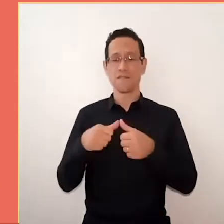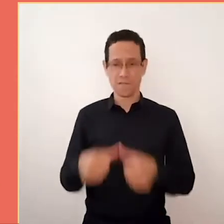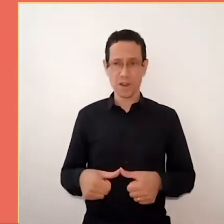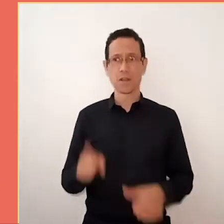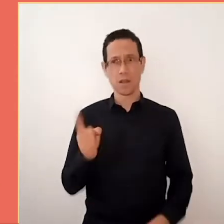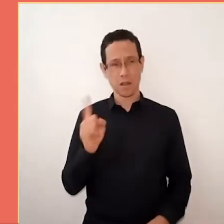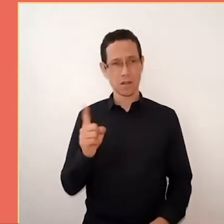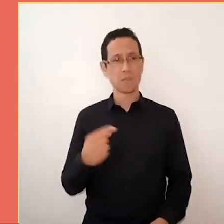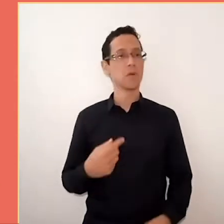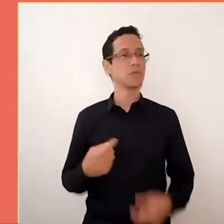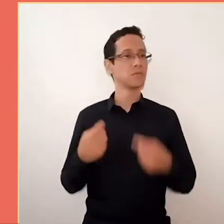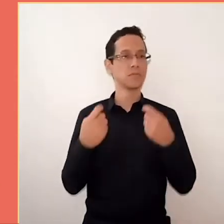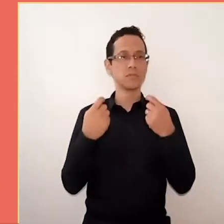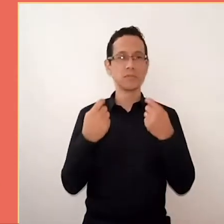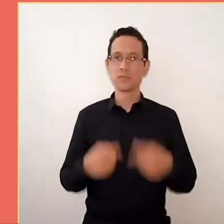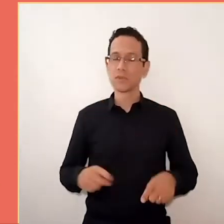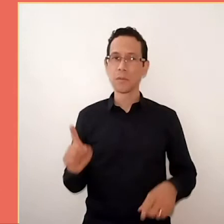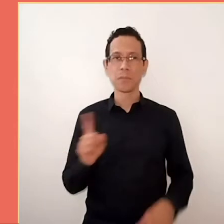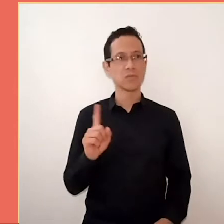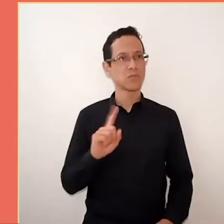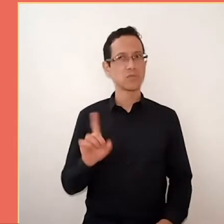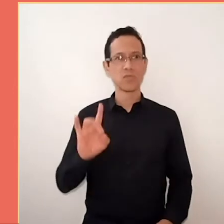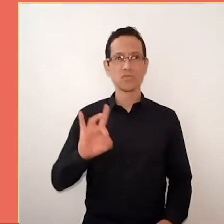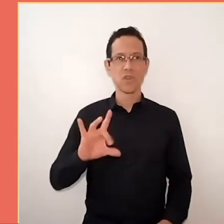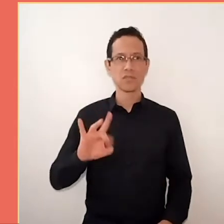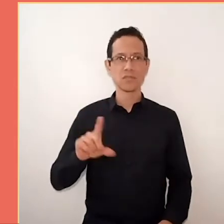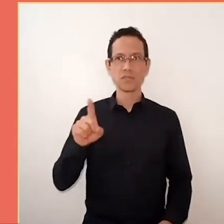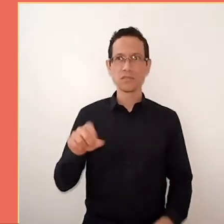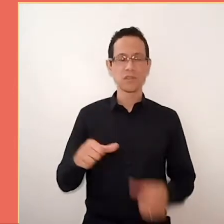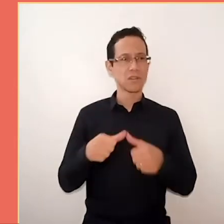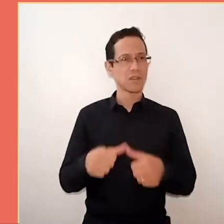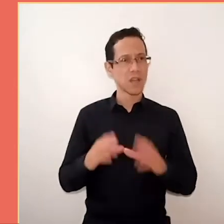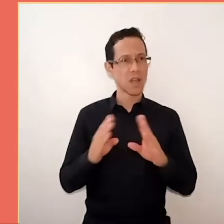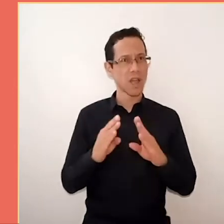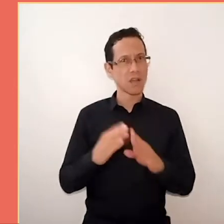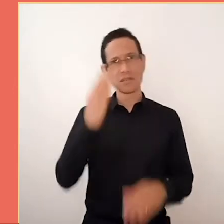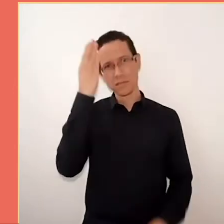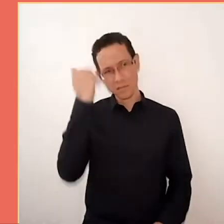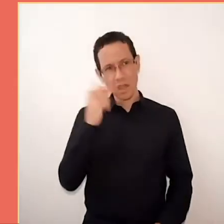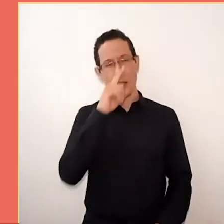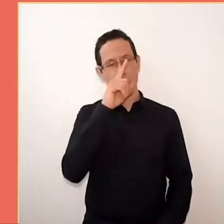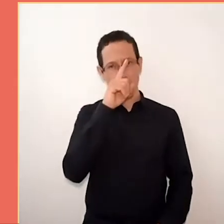tem 1 ano que ele ficou porque ele sabe que ele põe em risco a minha vida, a do pai, a dele próprio, então,